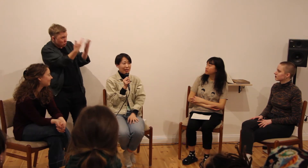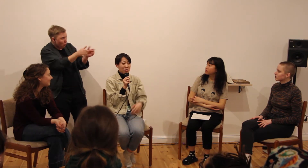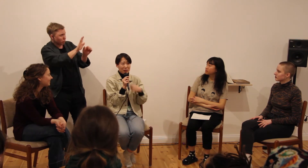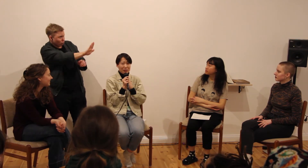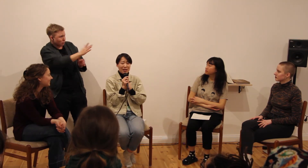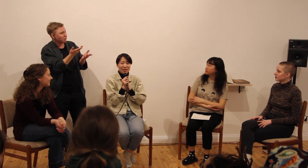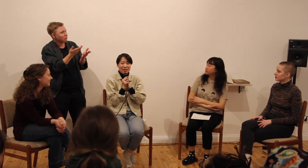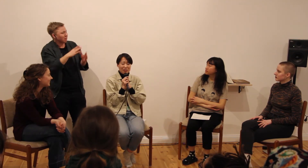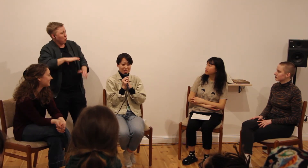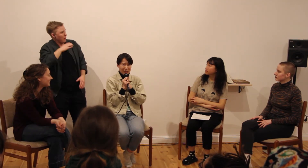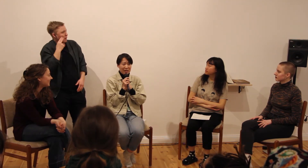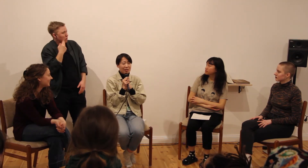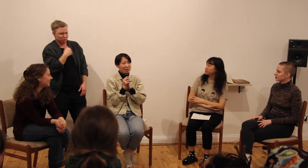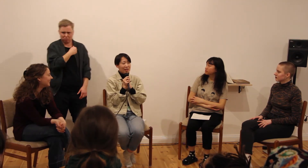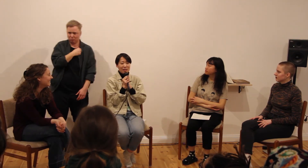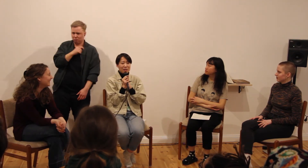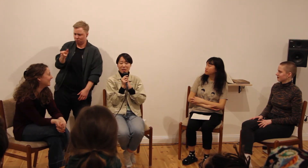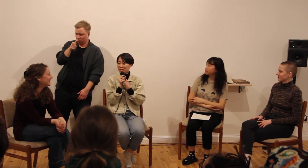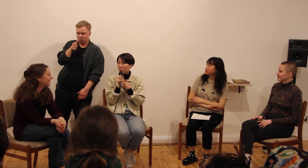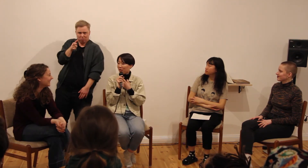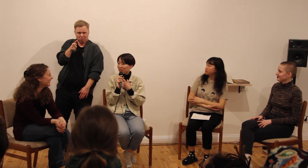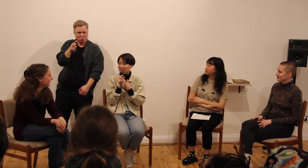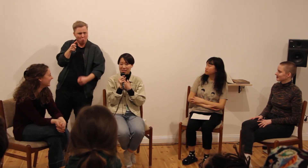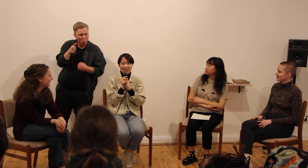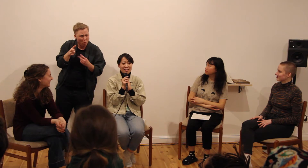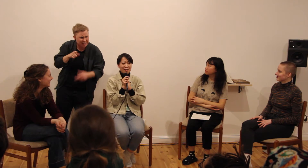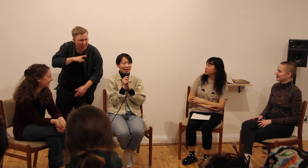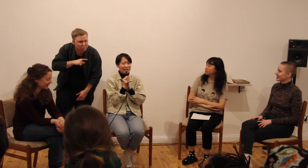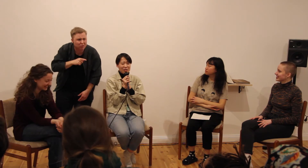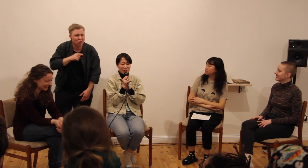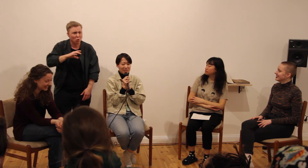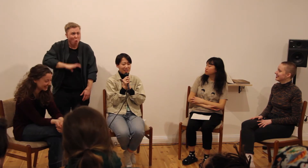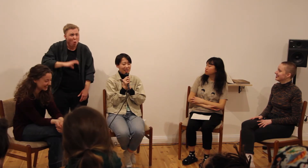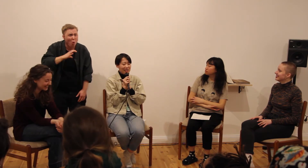Okay ich bin ein CODA. Ich wusste nicht, dass es ein Wort dafür gibt, interessant.